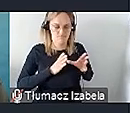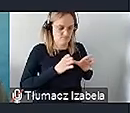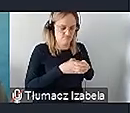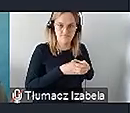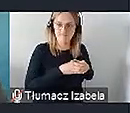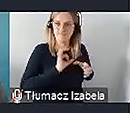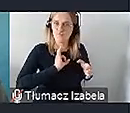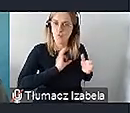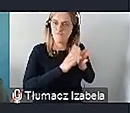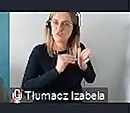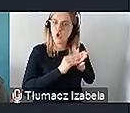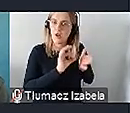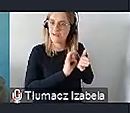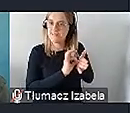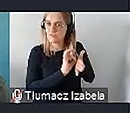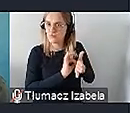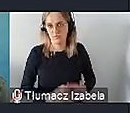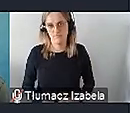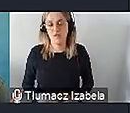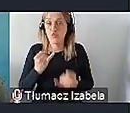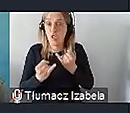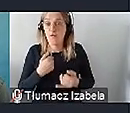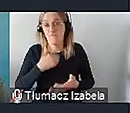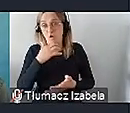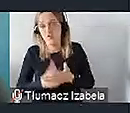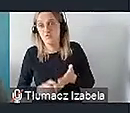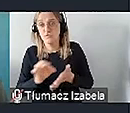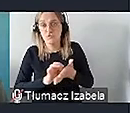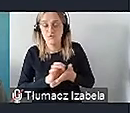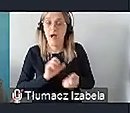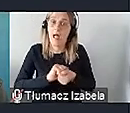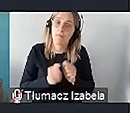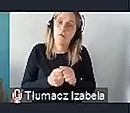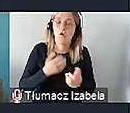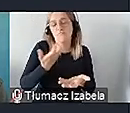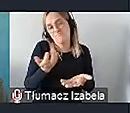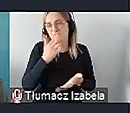Czyli jeżeli wiemy, że możemy wykorzystywać jakiś rysunek częściej,